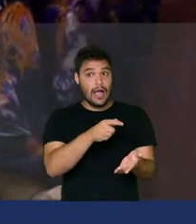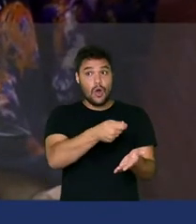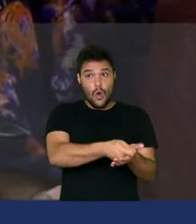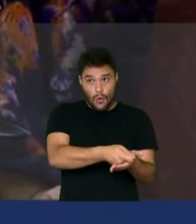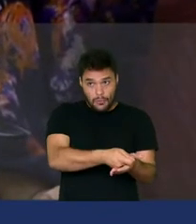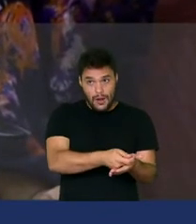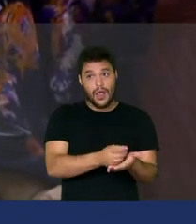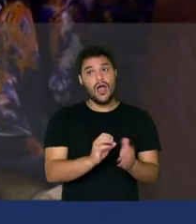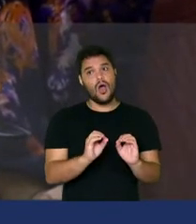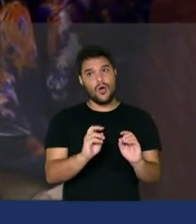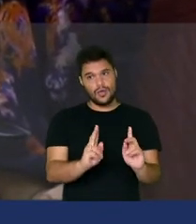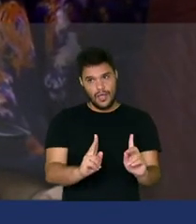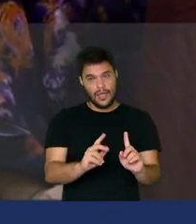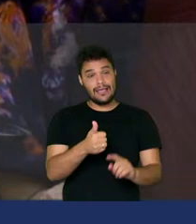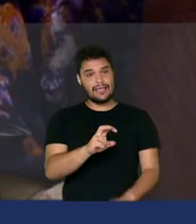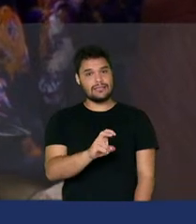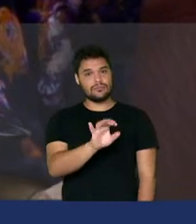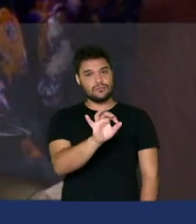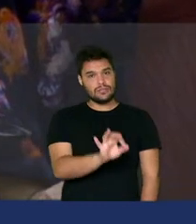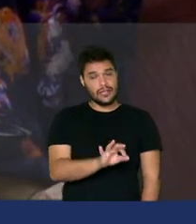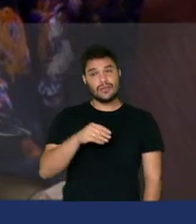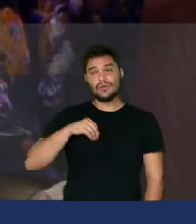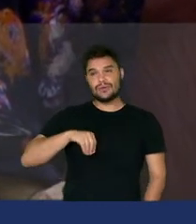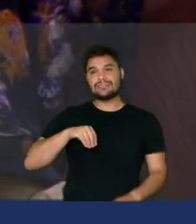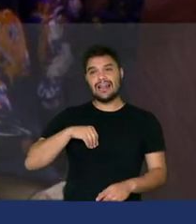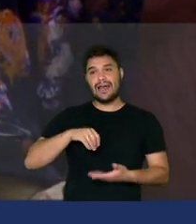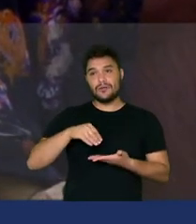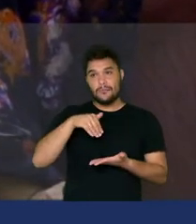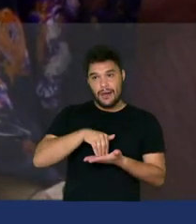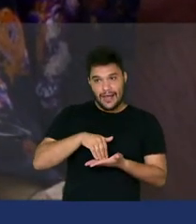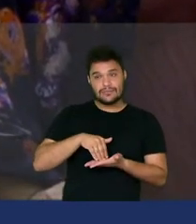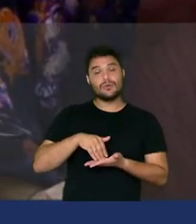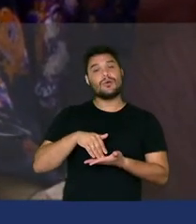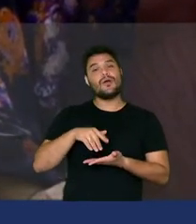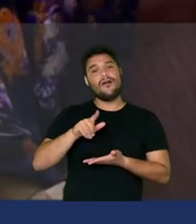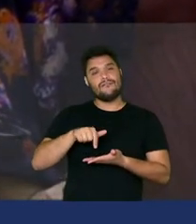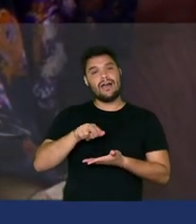SE A GENTE REDESISSE O IMPOSTO DE CONSUMO COMO O TRIBUTO QUE É 15%, O SALÁRIO MÍNIMO ELE IA ECONOMIZAR MAIS 450 REAIS.